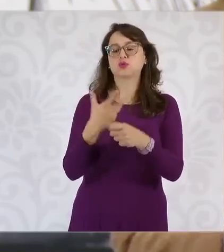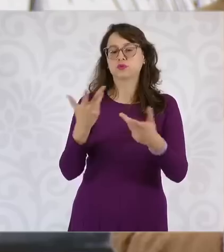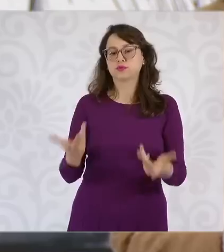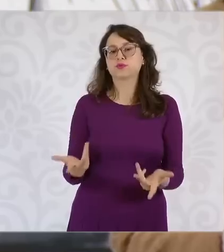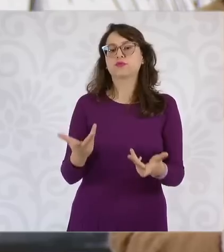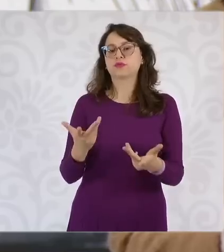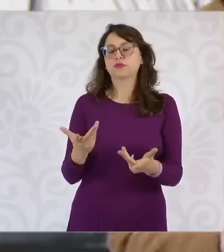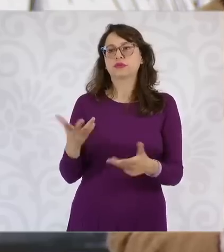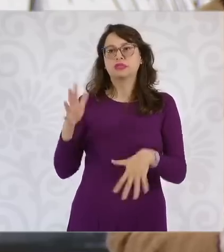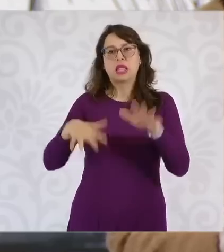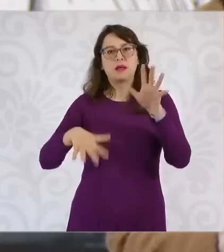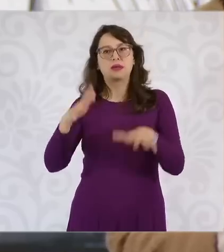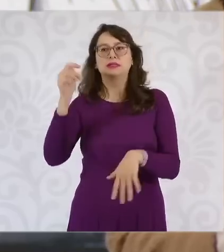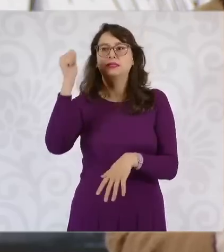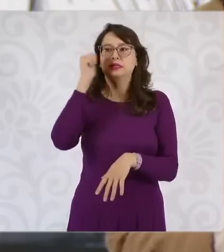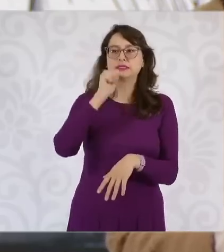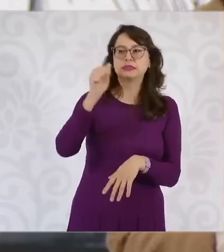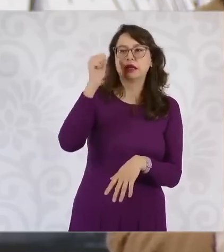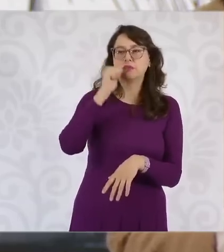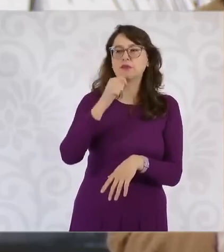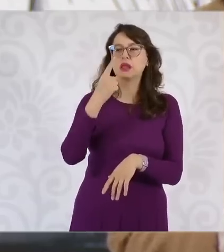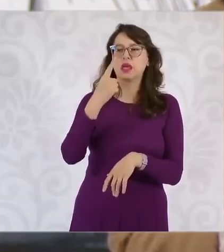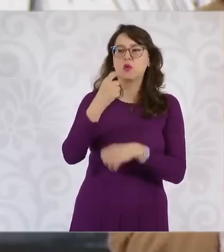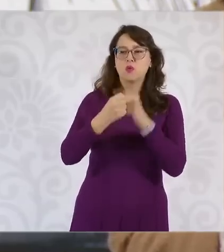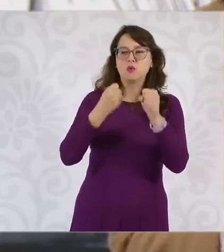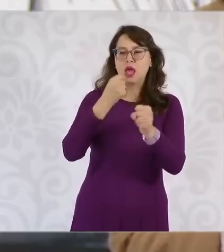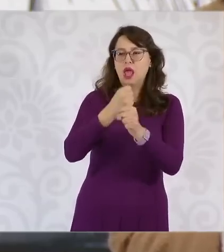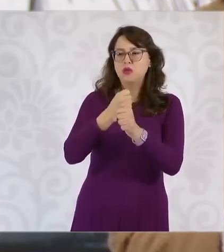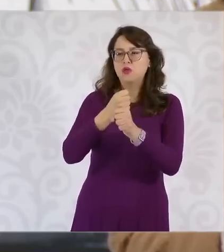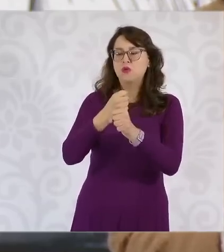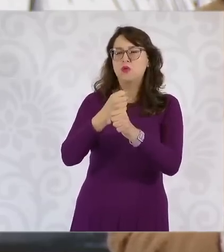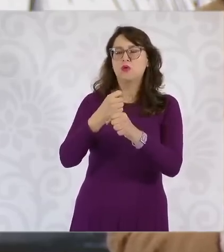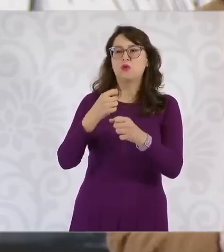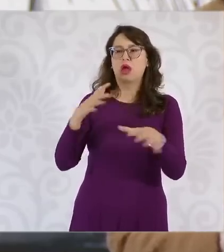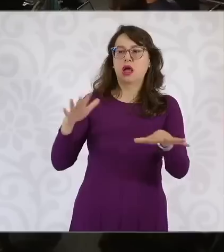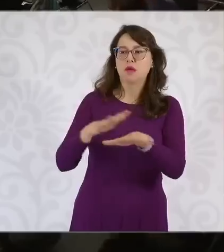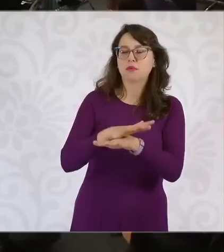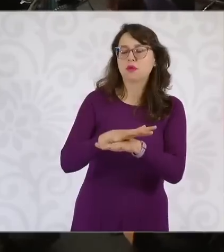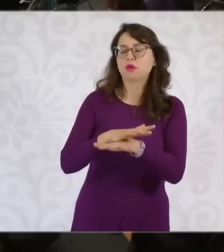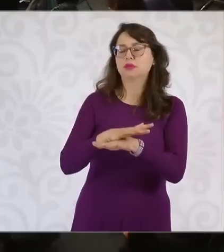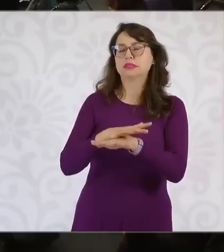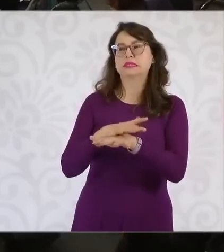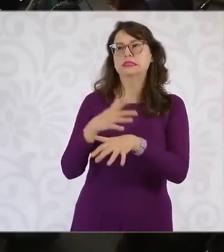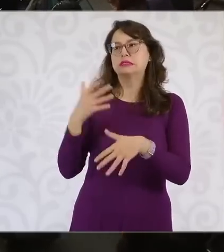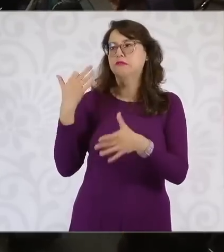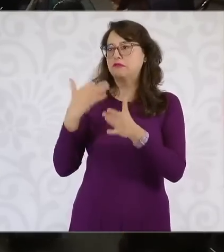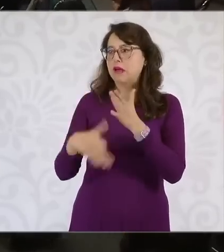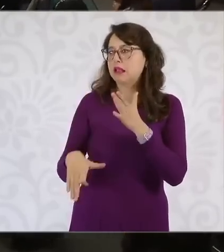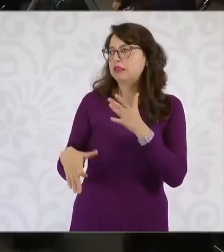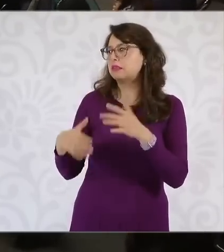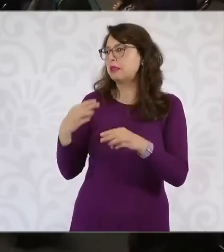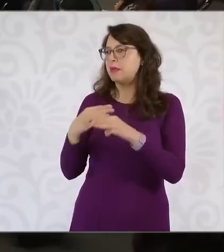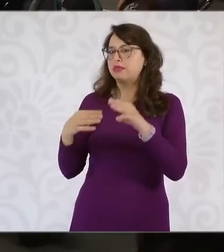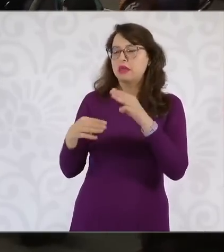año ni los medicamentos ni los insumos médicos entonces en el caso de los recursos humanos que